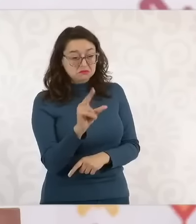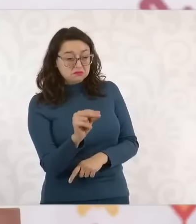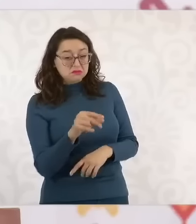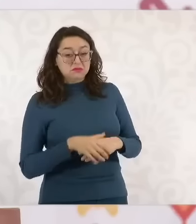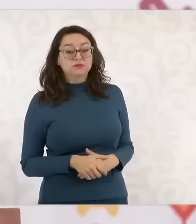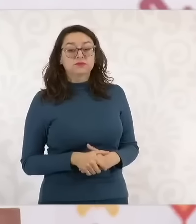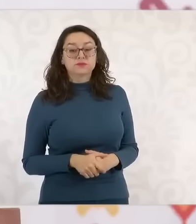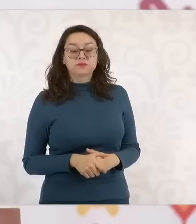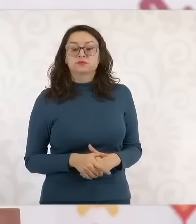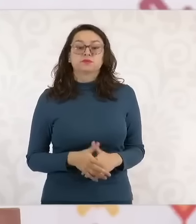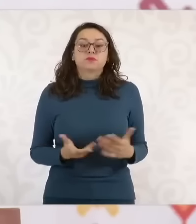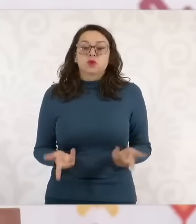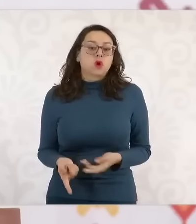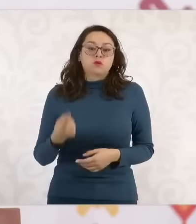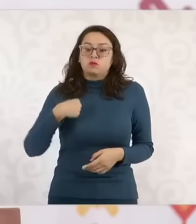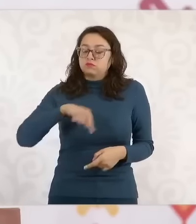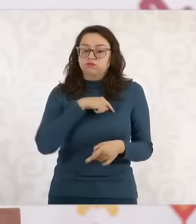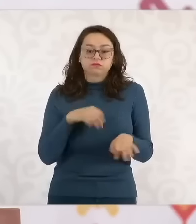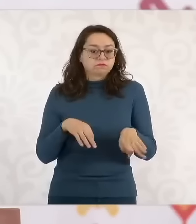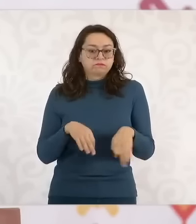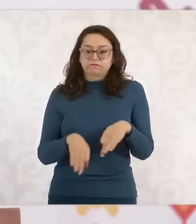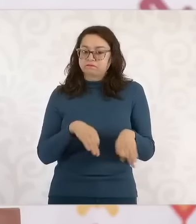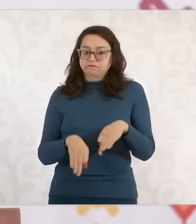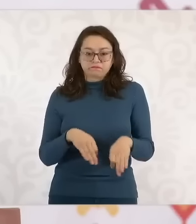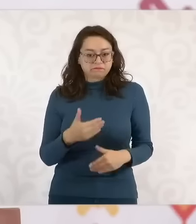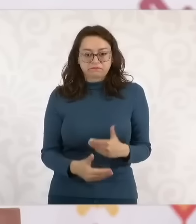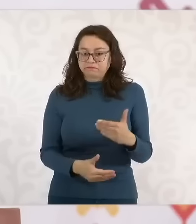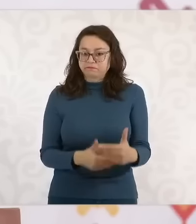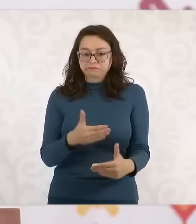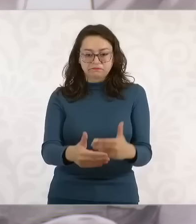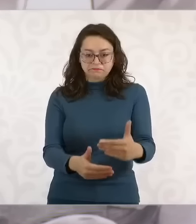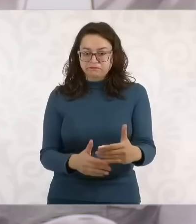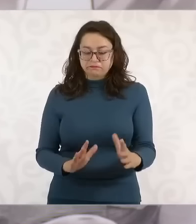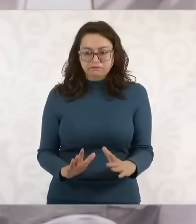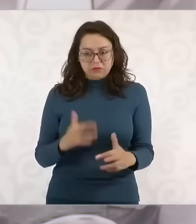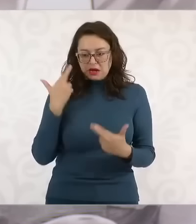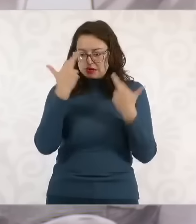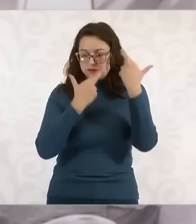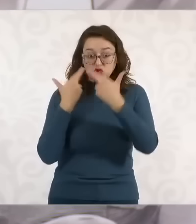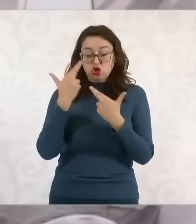conforme a lo previsto en el tratado. es un proceso de revisión. Eso es importante aclararlo,